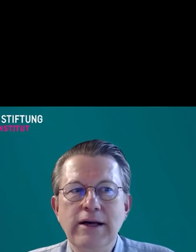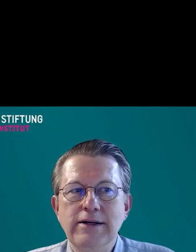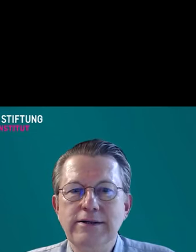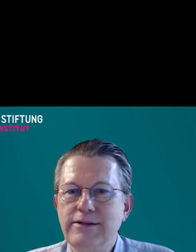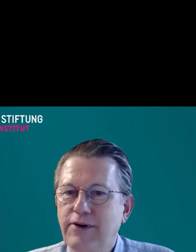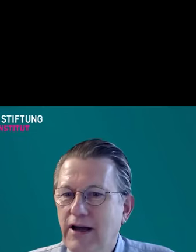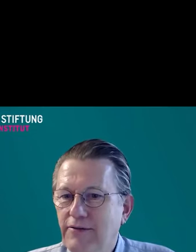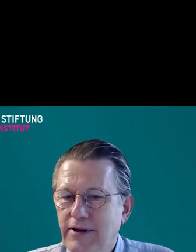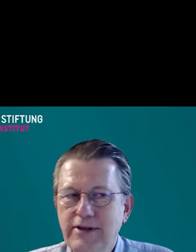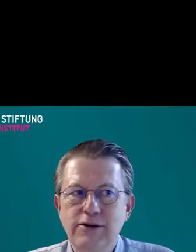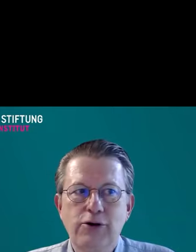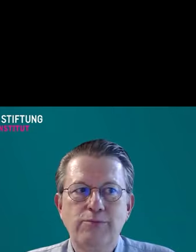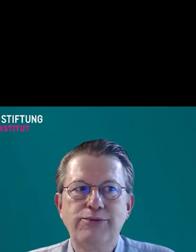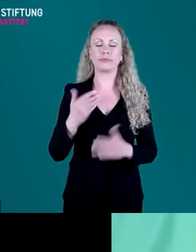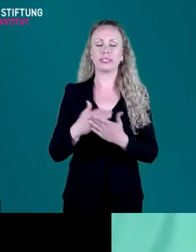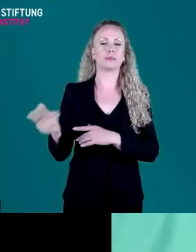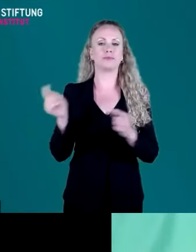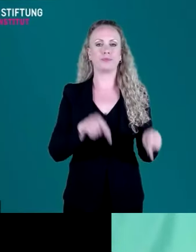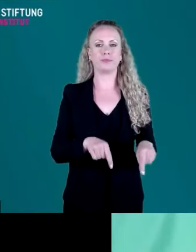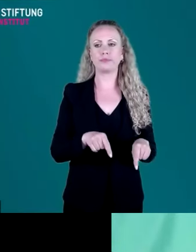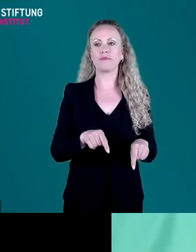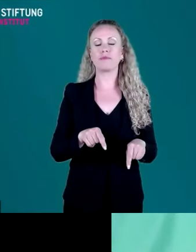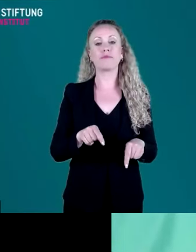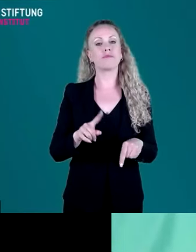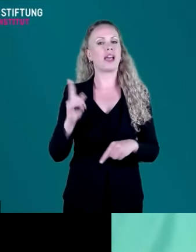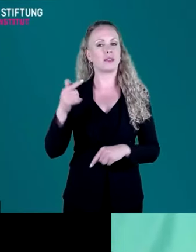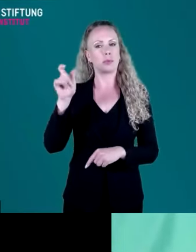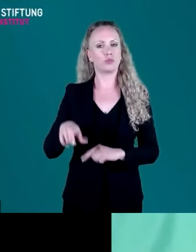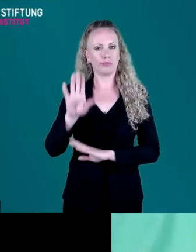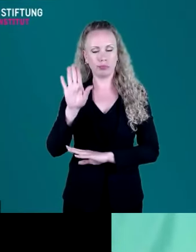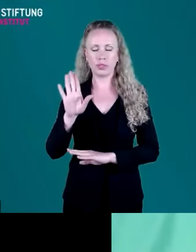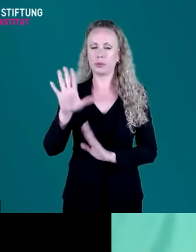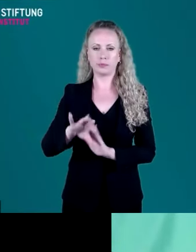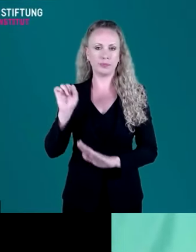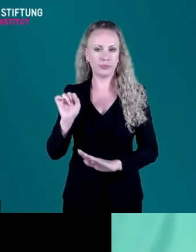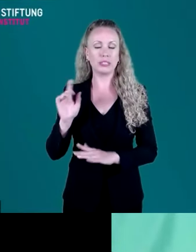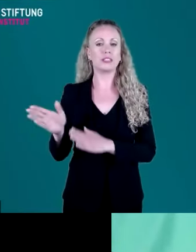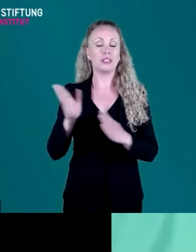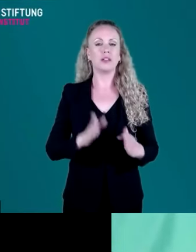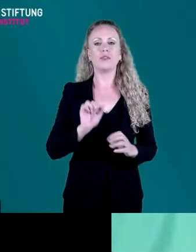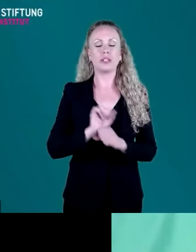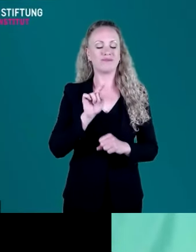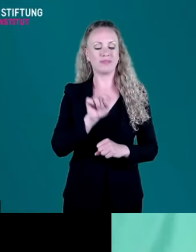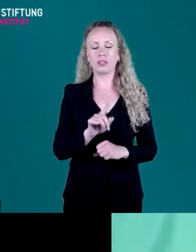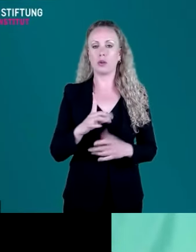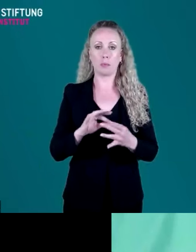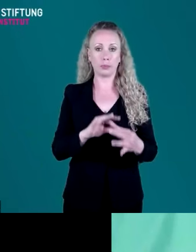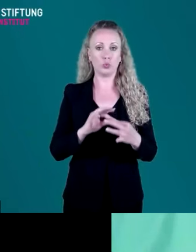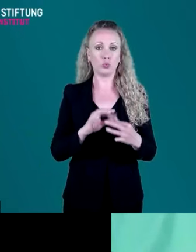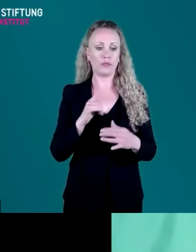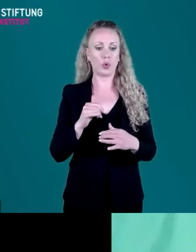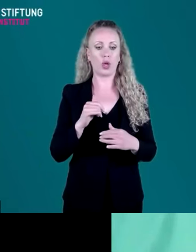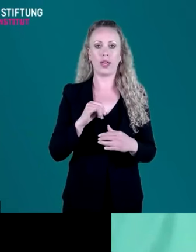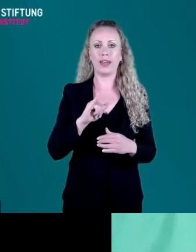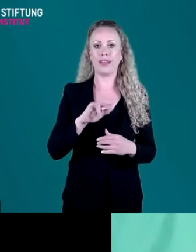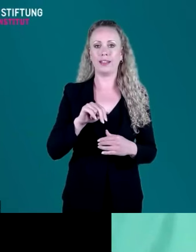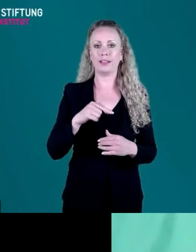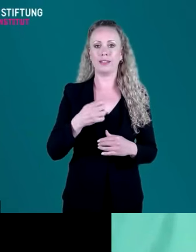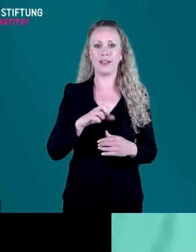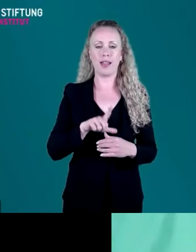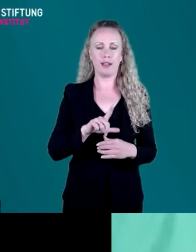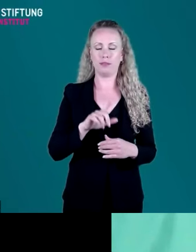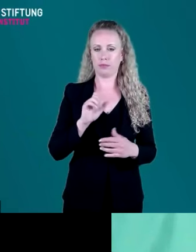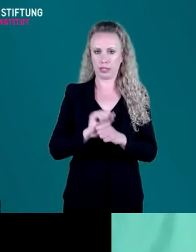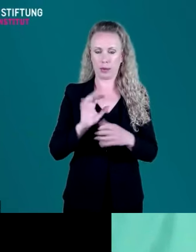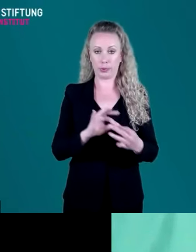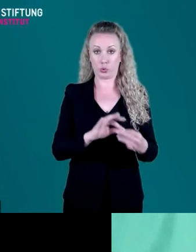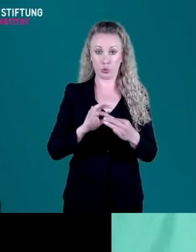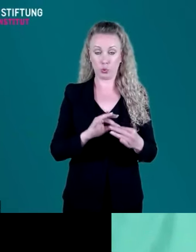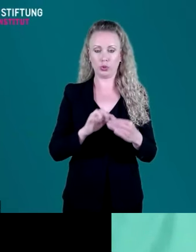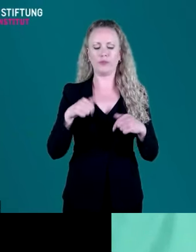Die Frage wäre hier, ob du Bezug herstellen kannst zu den Incels und in Bezug auf Rechtsextremismus als ideologische Strömung,